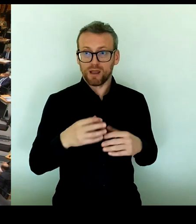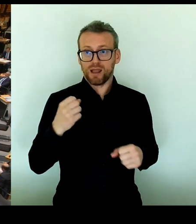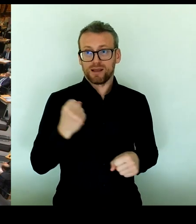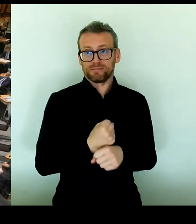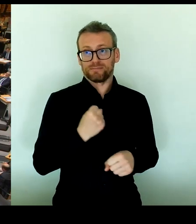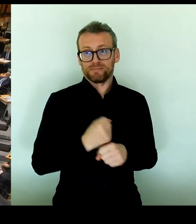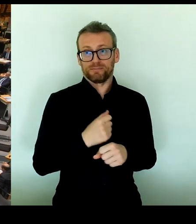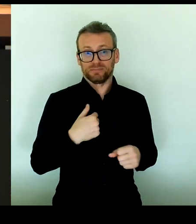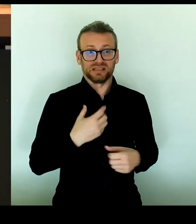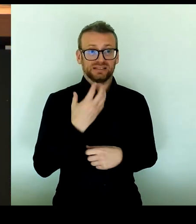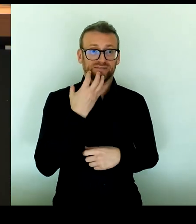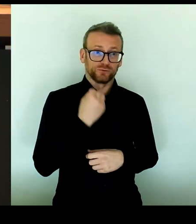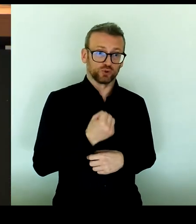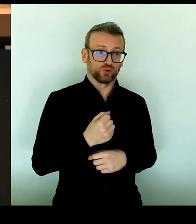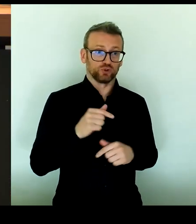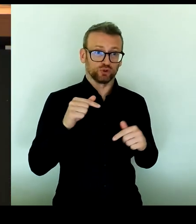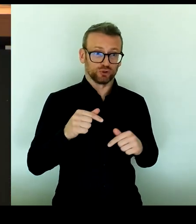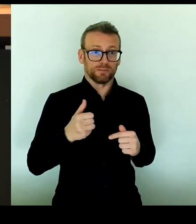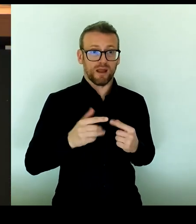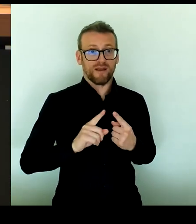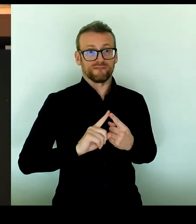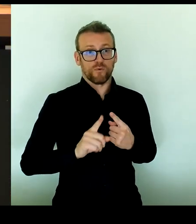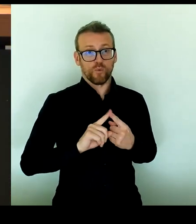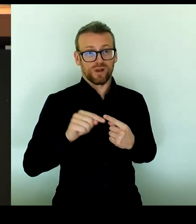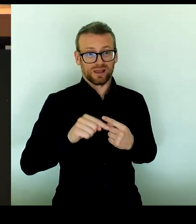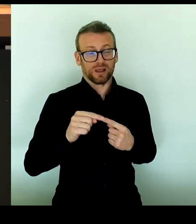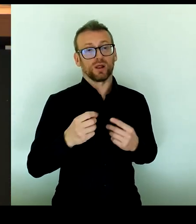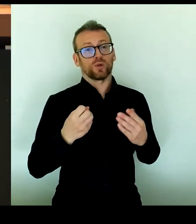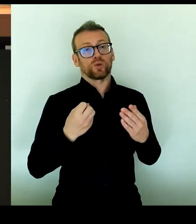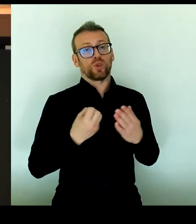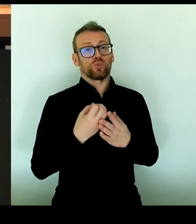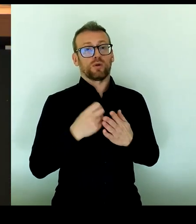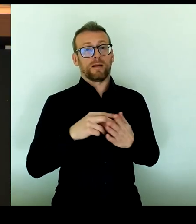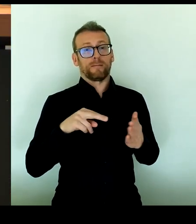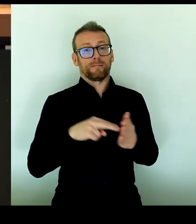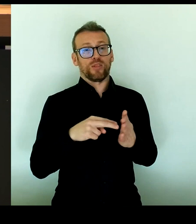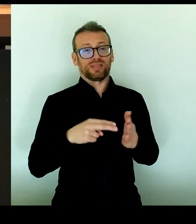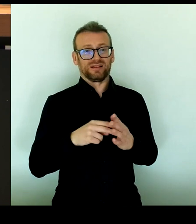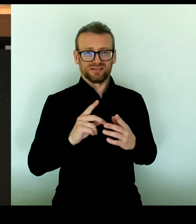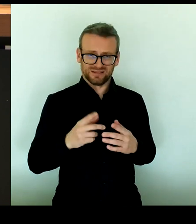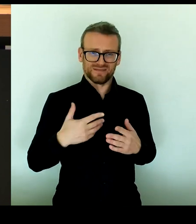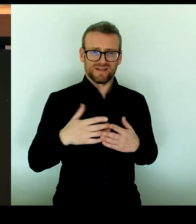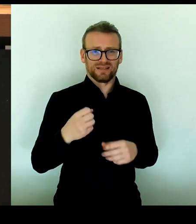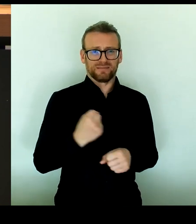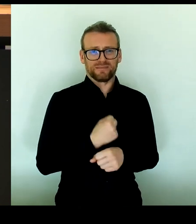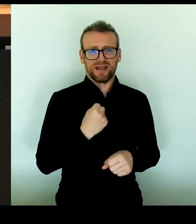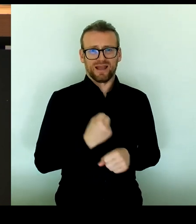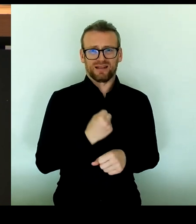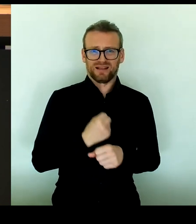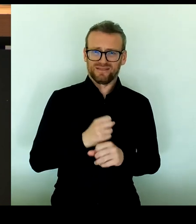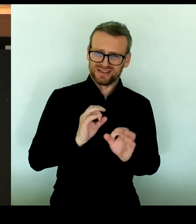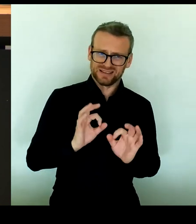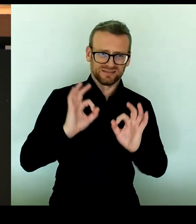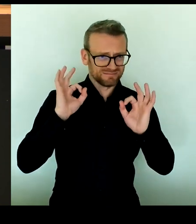Arbeitsräume haben wir uns jetzt fast ein Jahr in der Koalition beschäftigt. Wir haben es in den Reden schon gehört, dass die